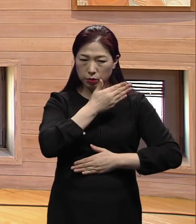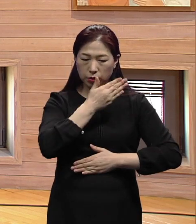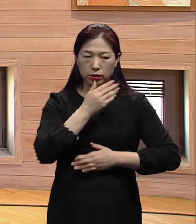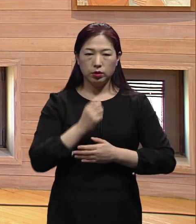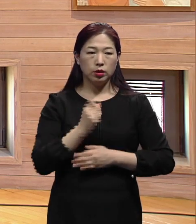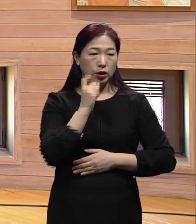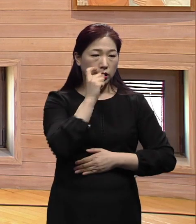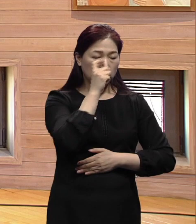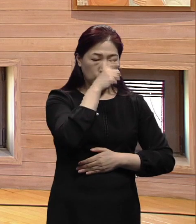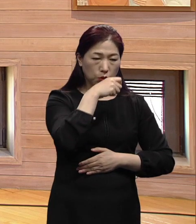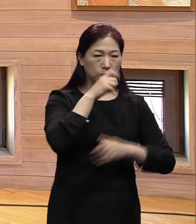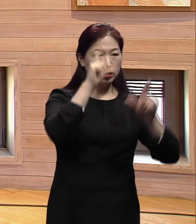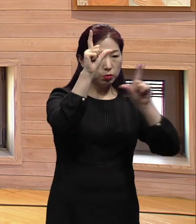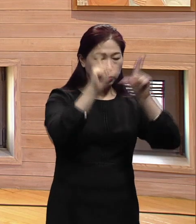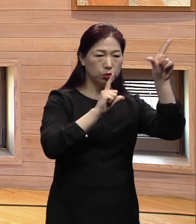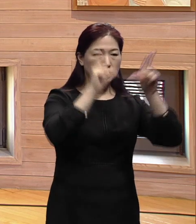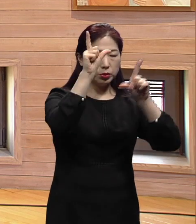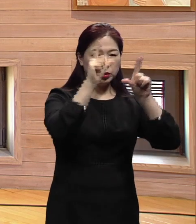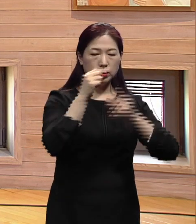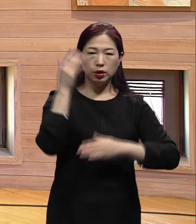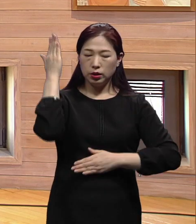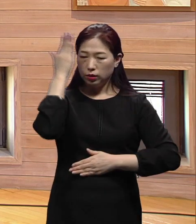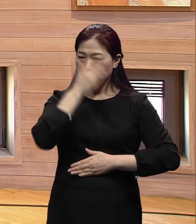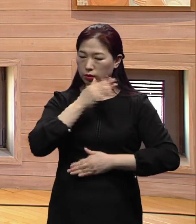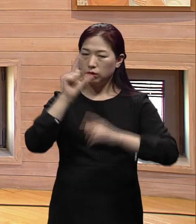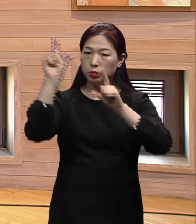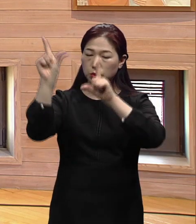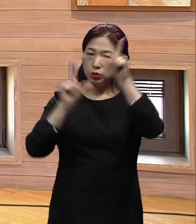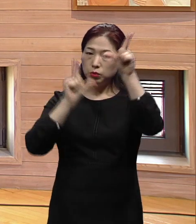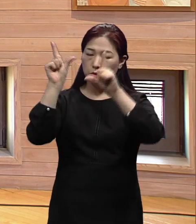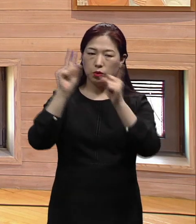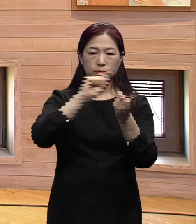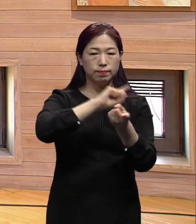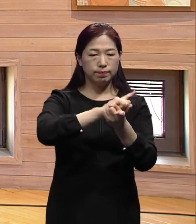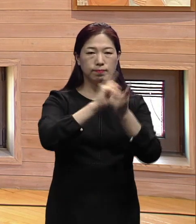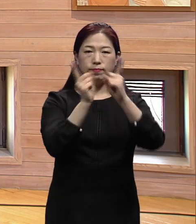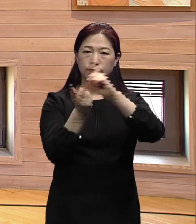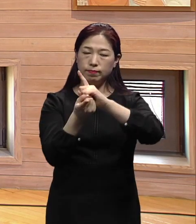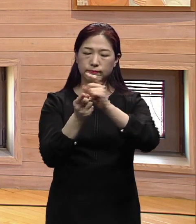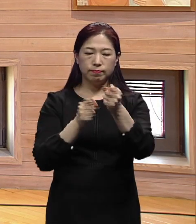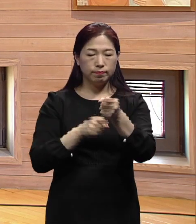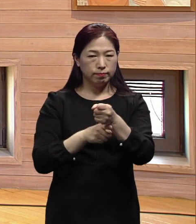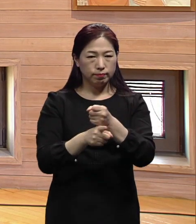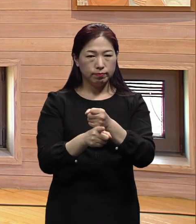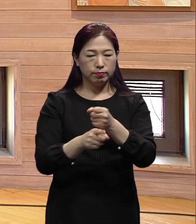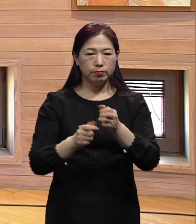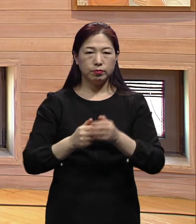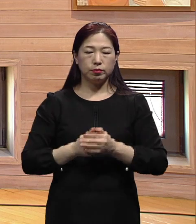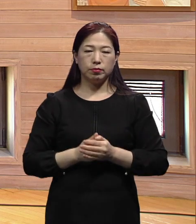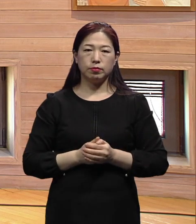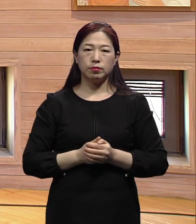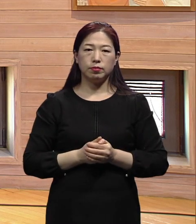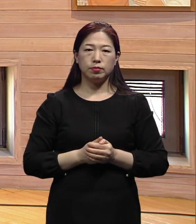비속한 상태를 신성한 상태로 바꾼다는 의미를 지니고 있습니다